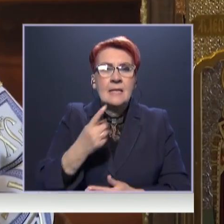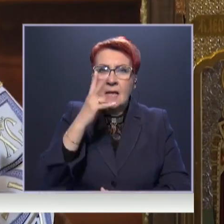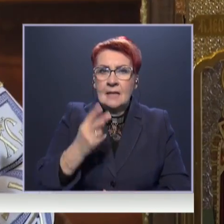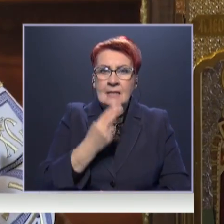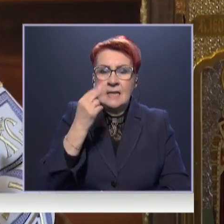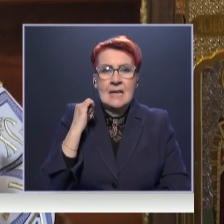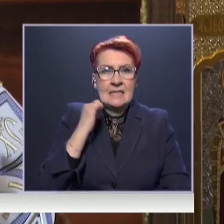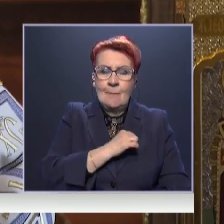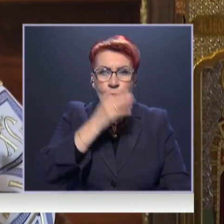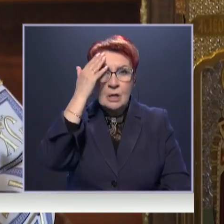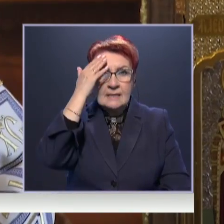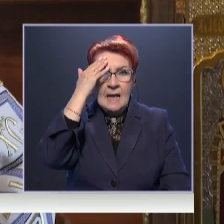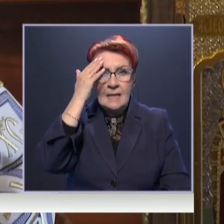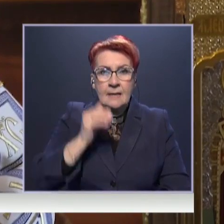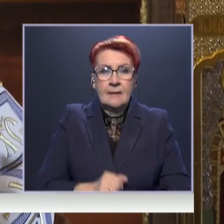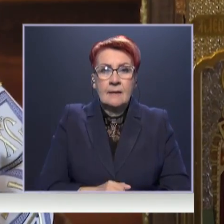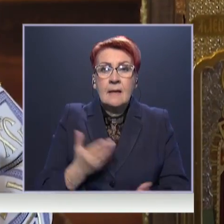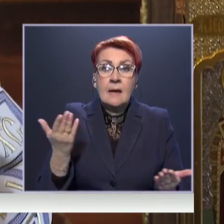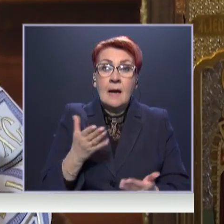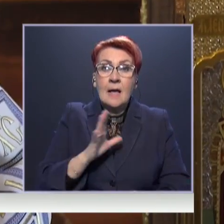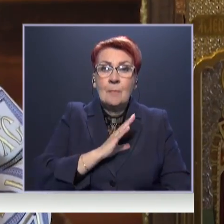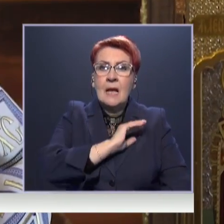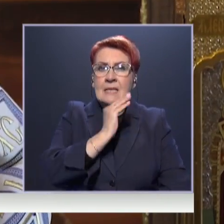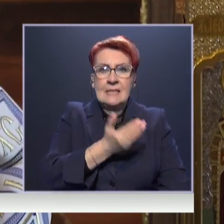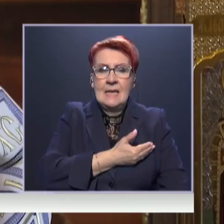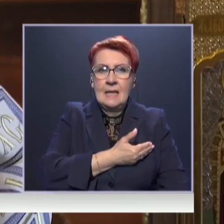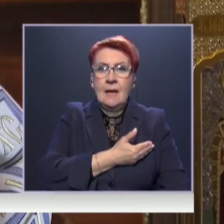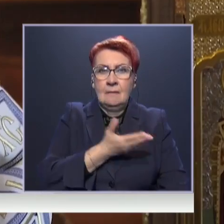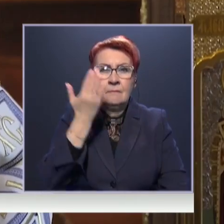самосознание какая была сила проявлена тогда нашим